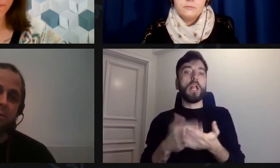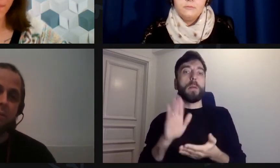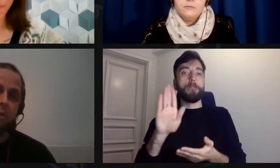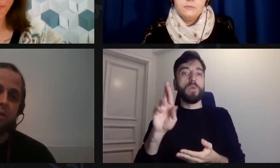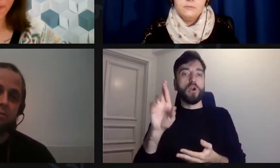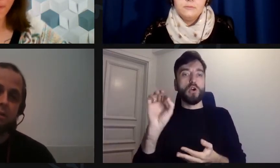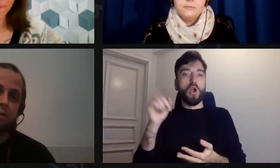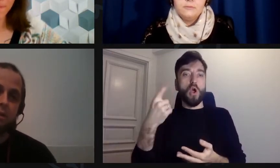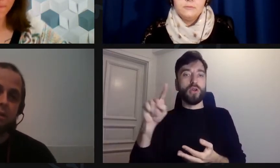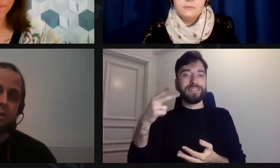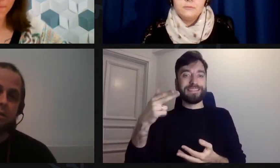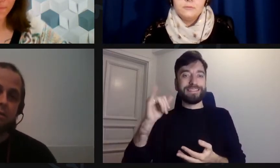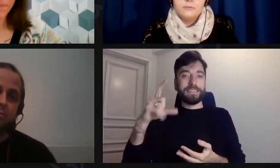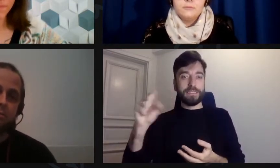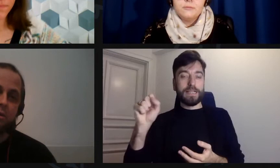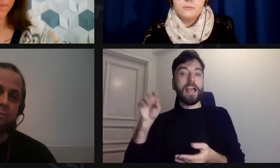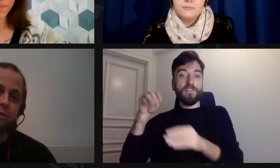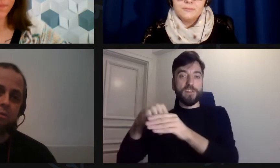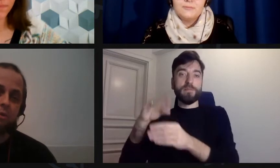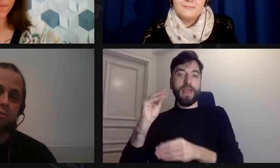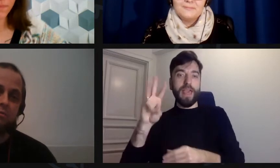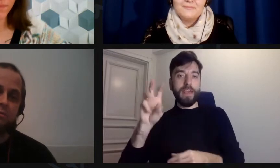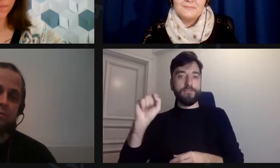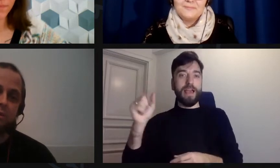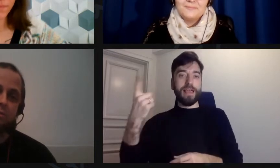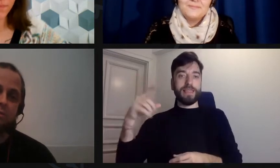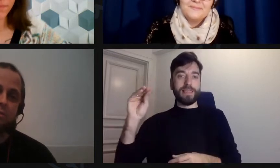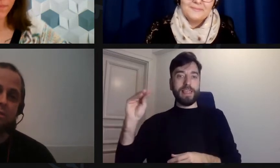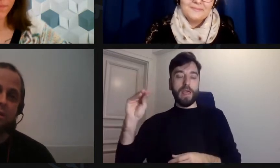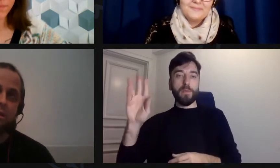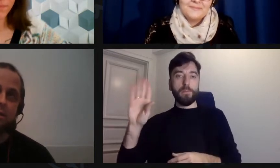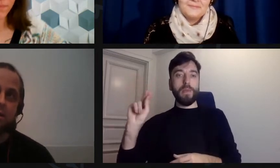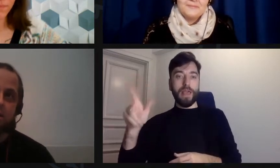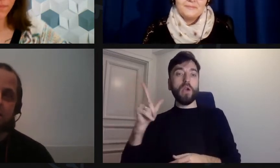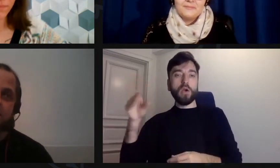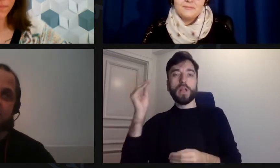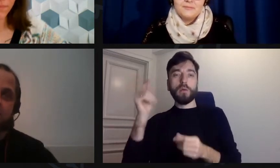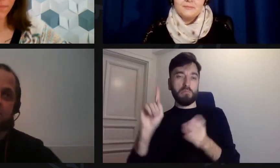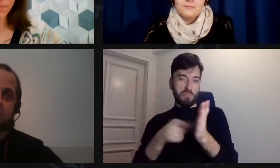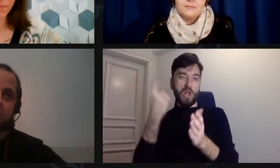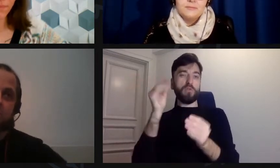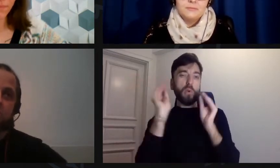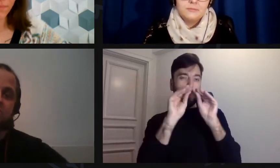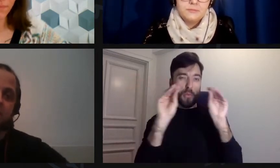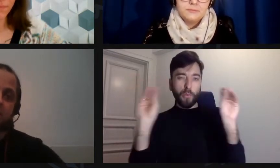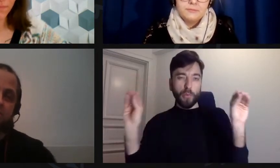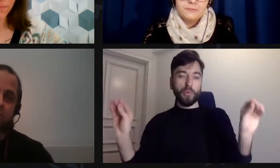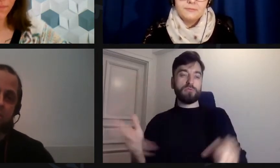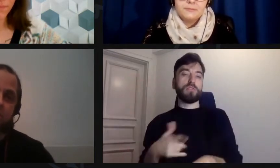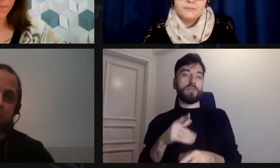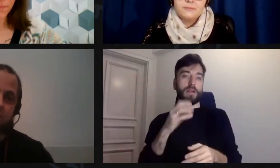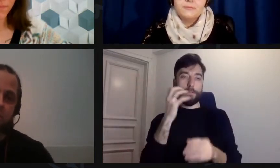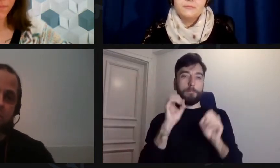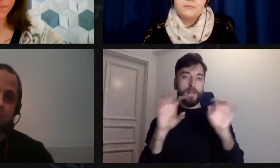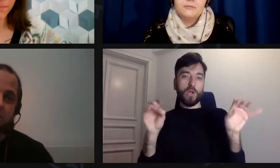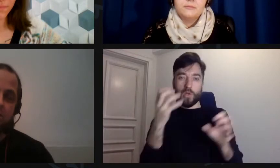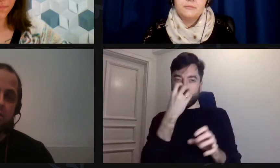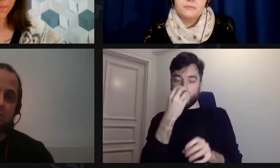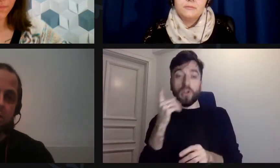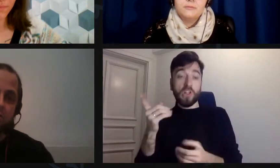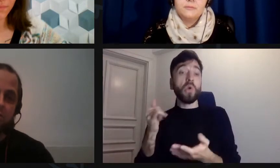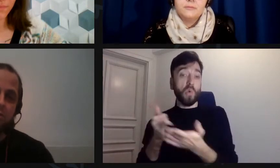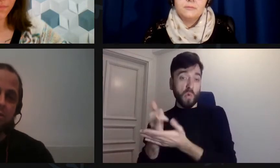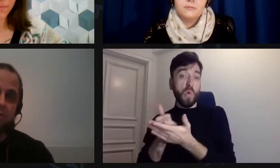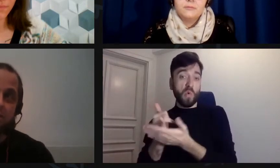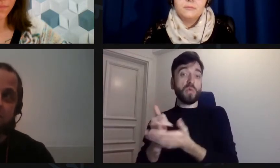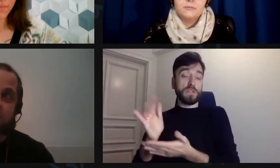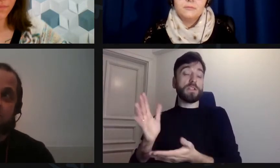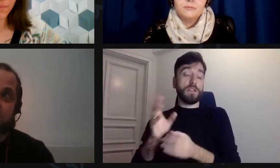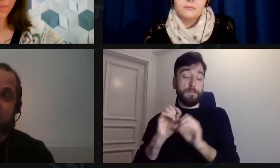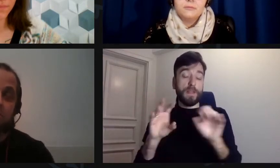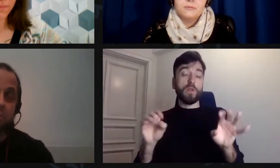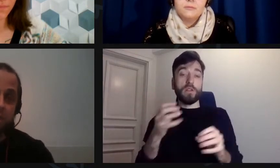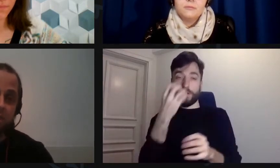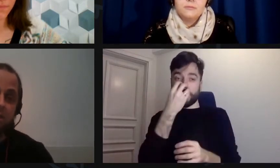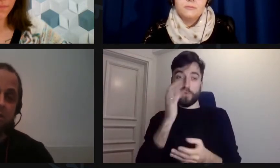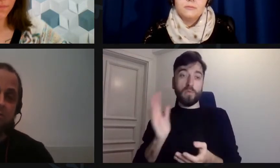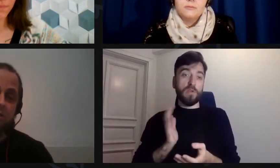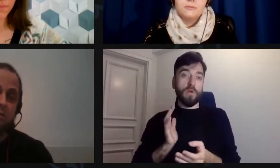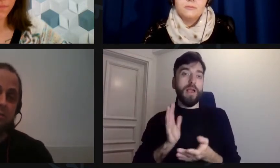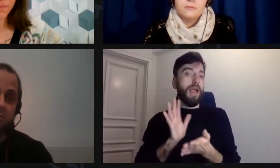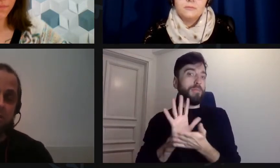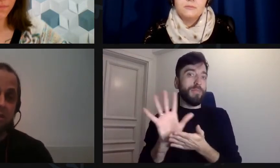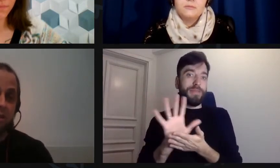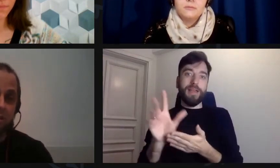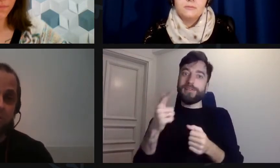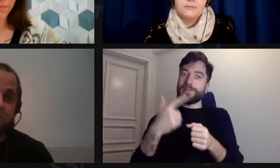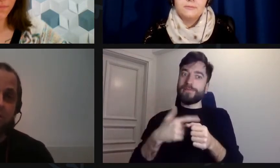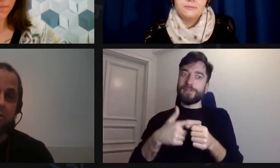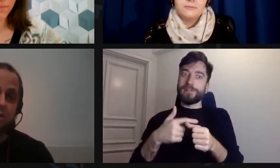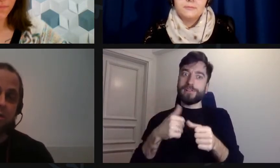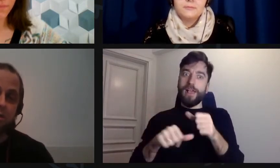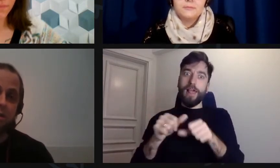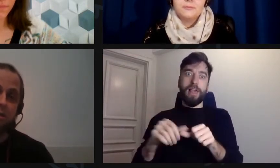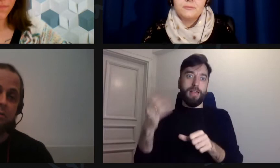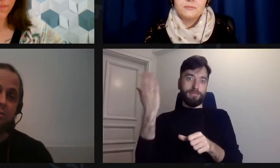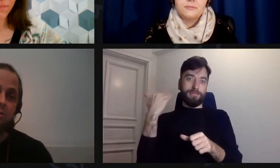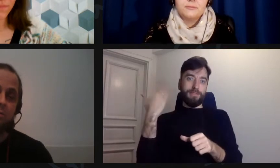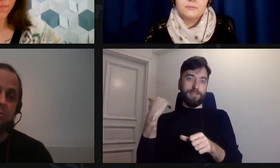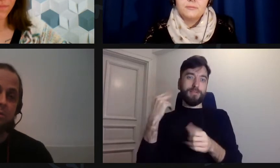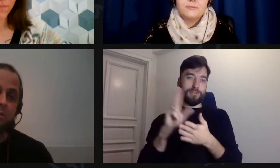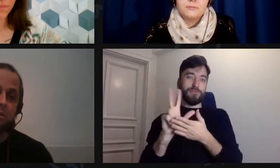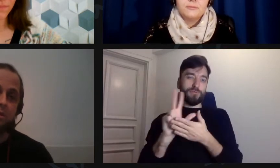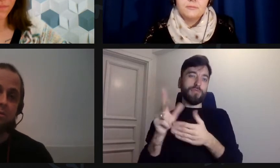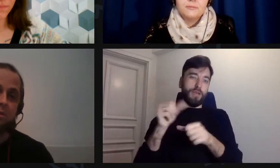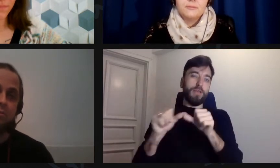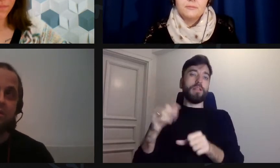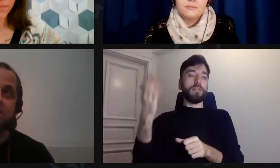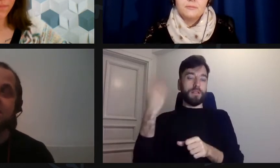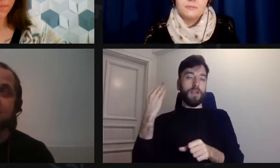Ewa Dębek była jedną z prekursorek tego działania, oni już wtedy tworzyli kursy, to jest kwestia tam chyba 15, może 13 lat temu.